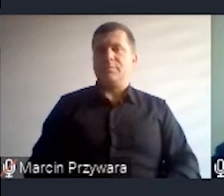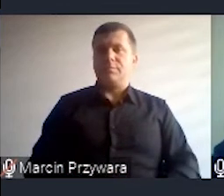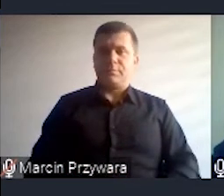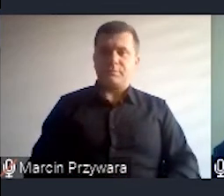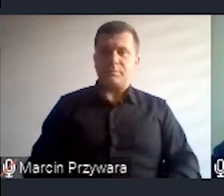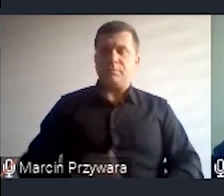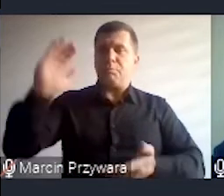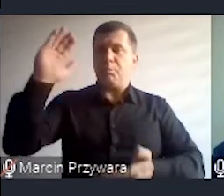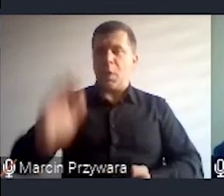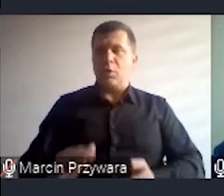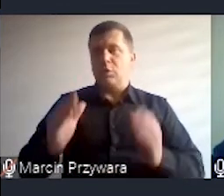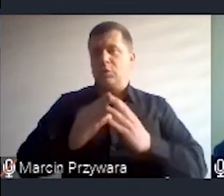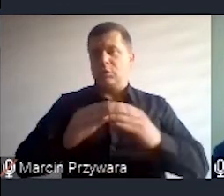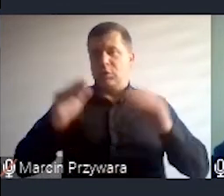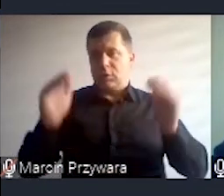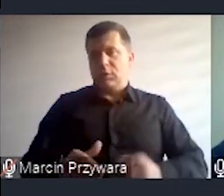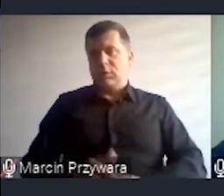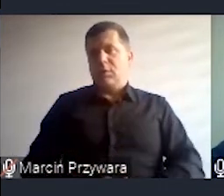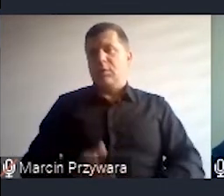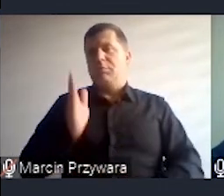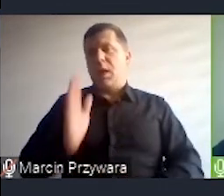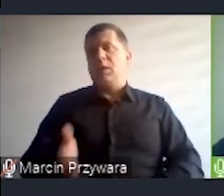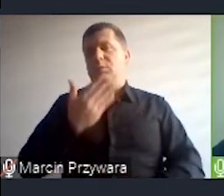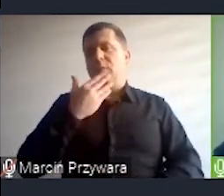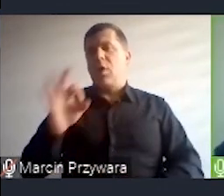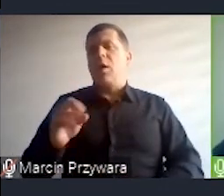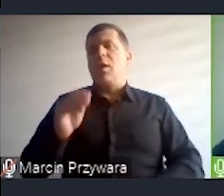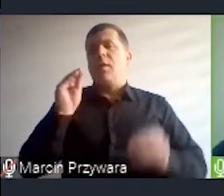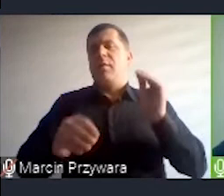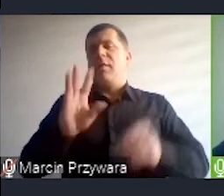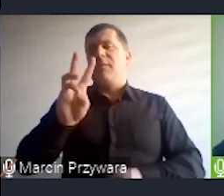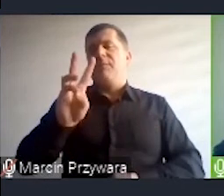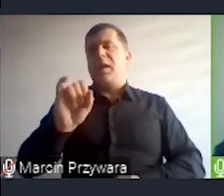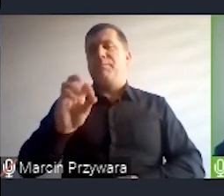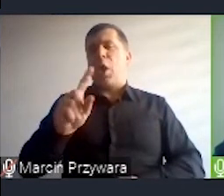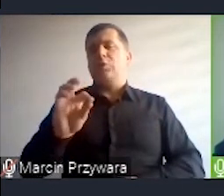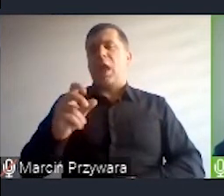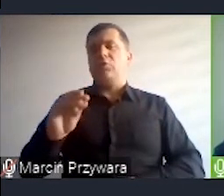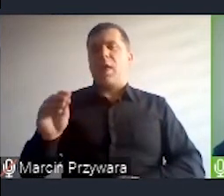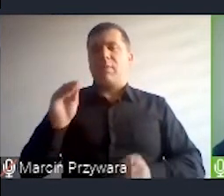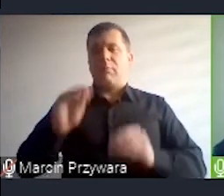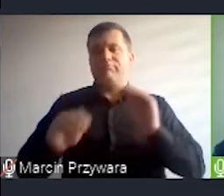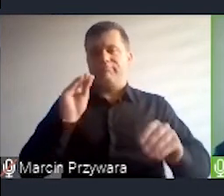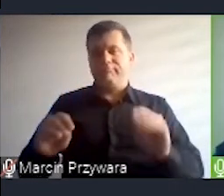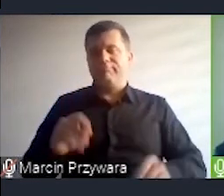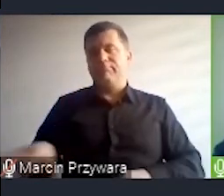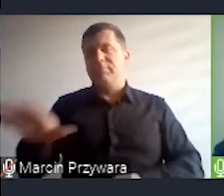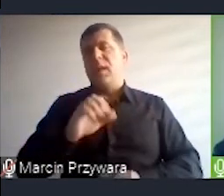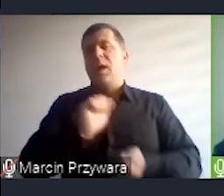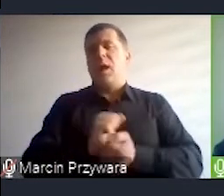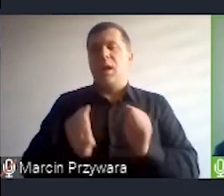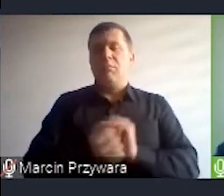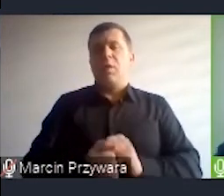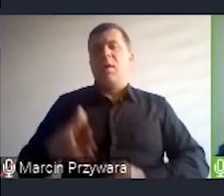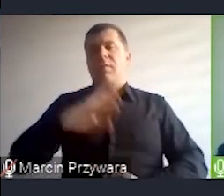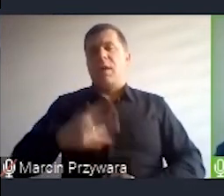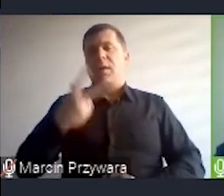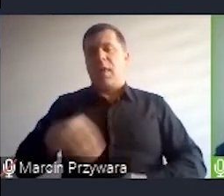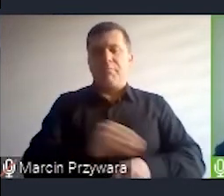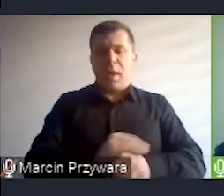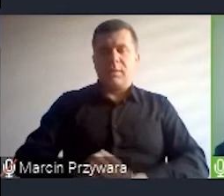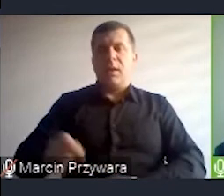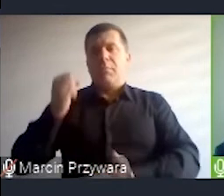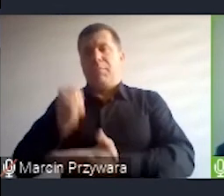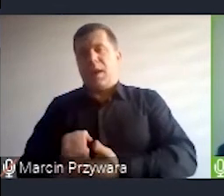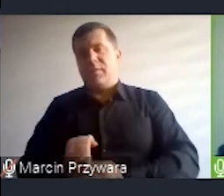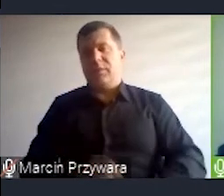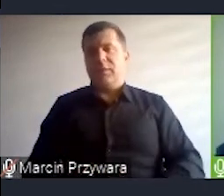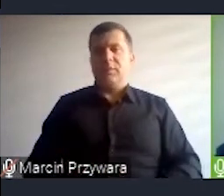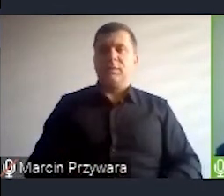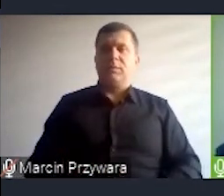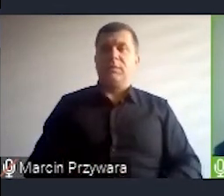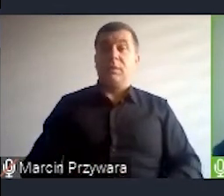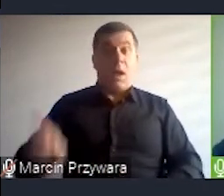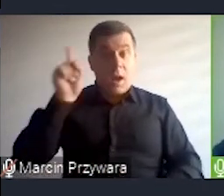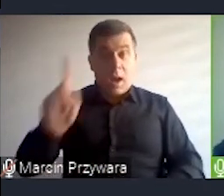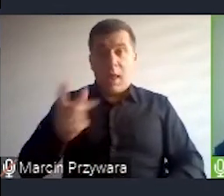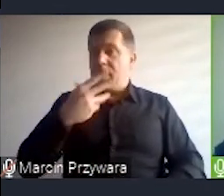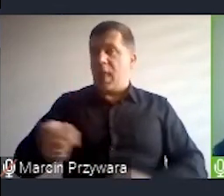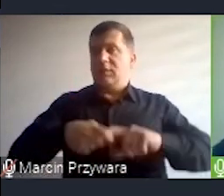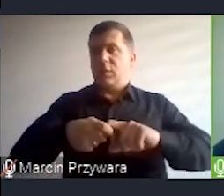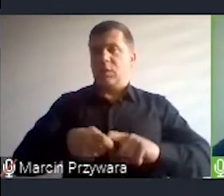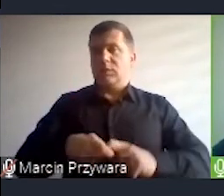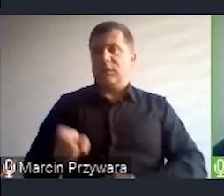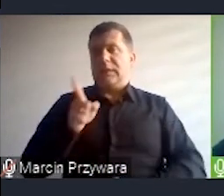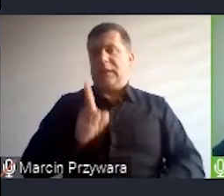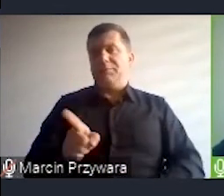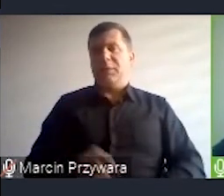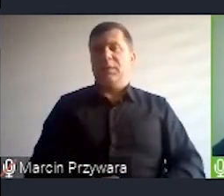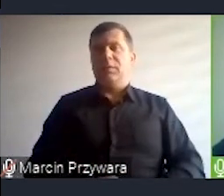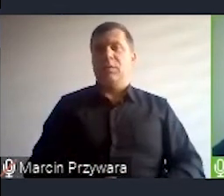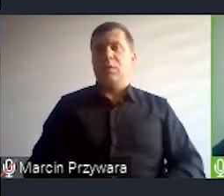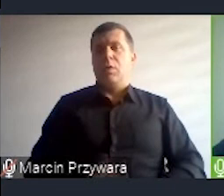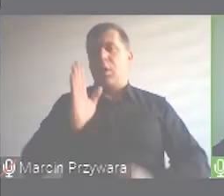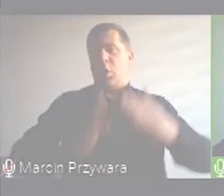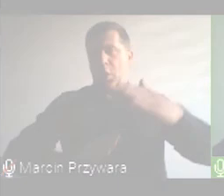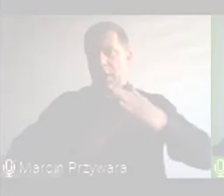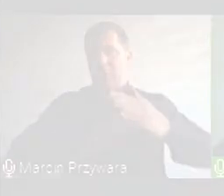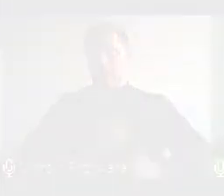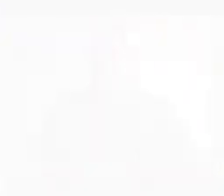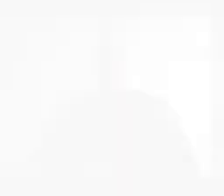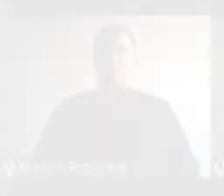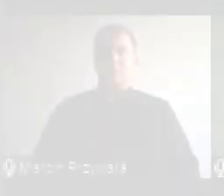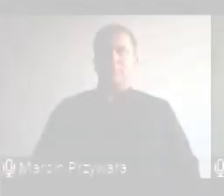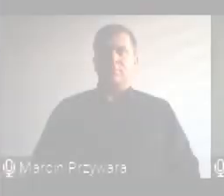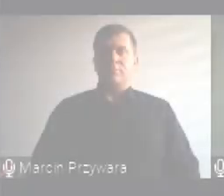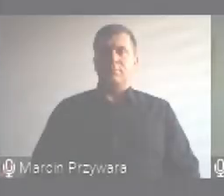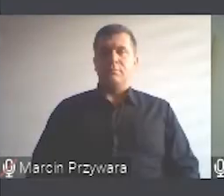Poniżej 10 000 będziemy mówili o wyposażeniu, albo o wartościach niematerialnych i prawnych, ale nie związanych tymi ograniczeniami.